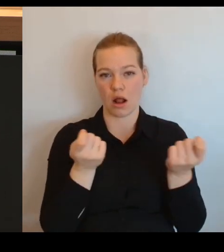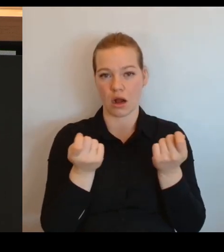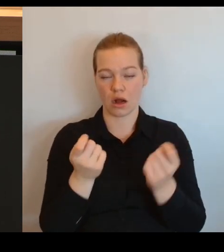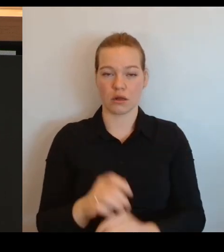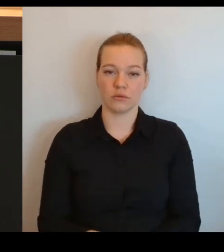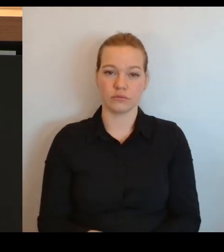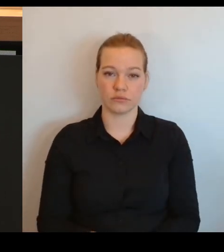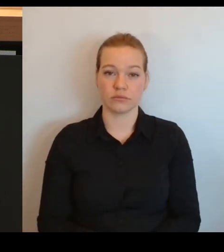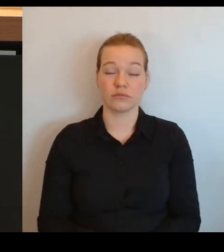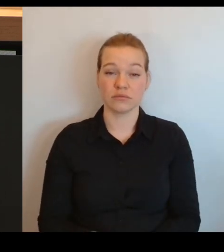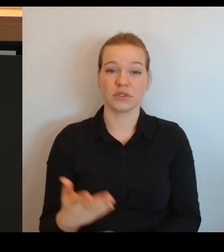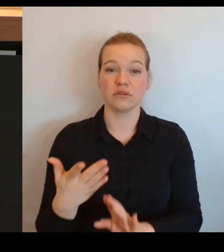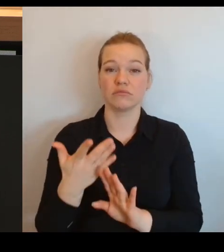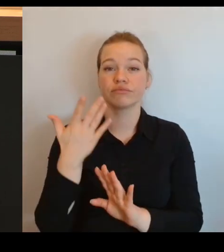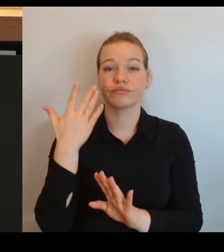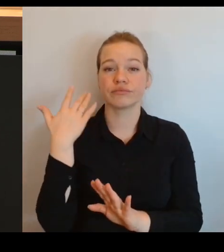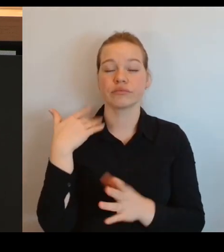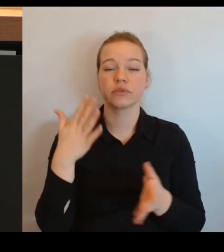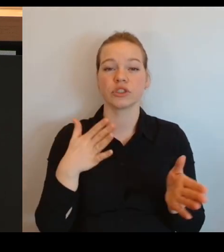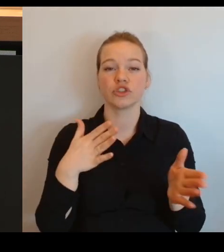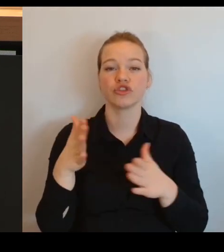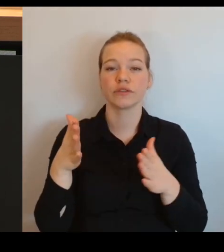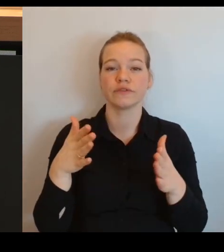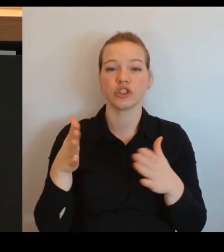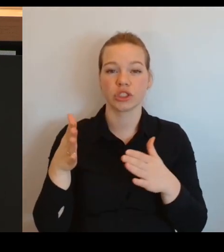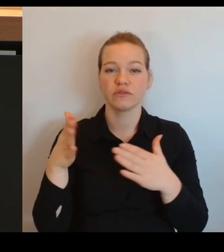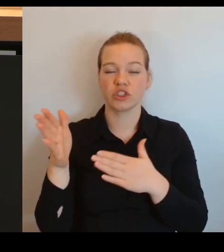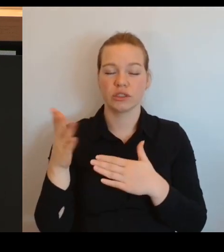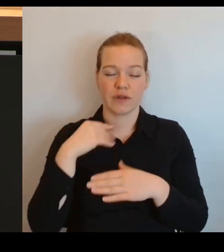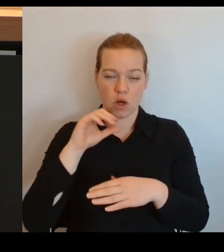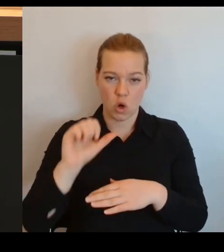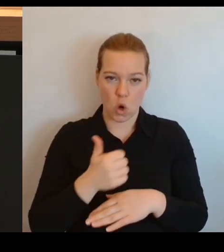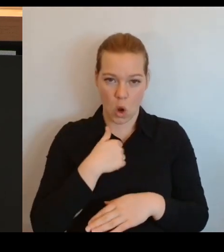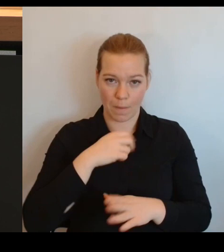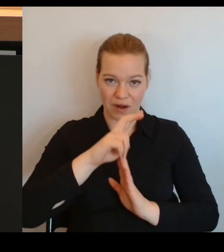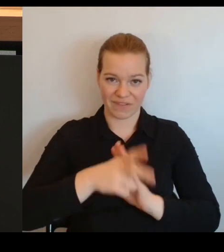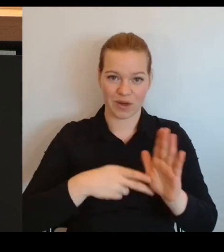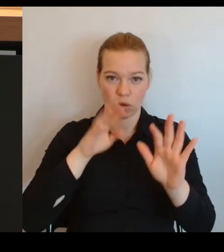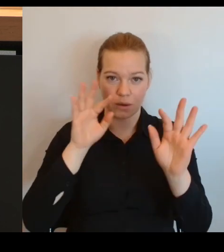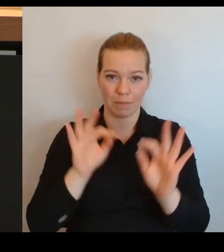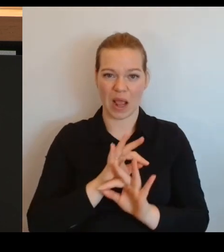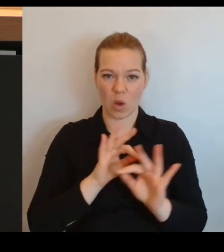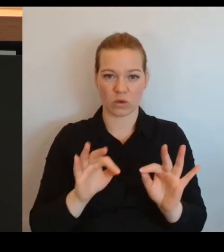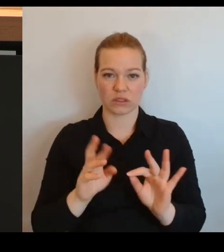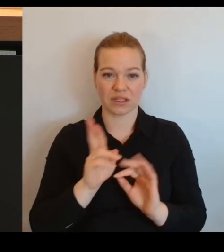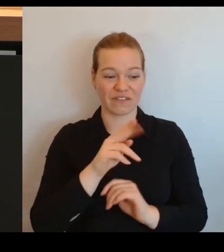Das wissen Sie zumindest die, die sich interessieren für das, was im Rahmen des ÖPNV und insbesondere der BVG passiert.